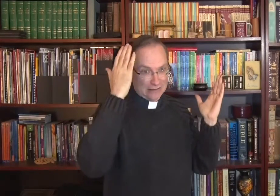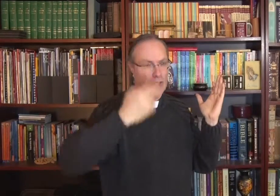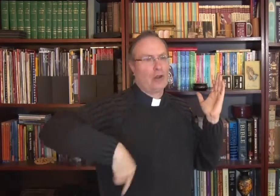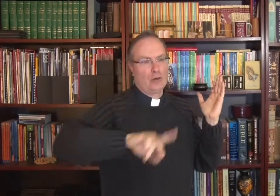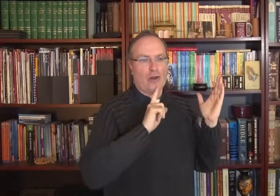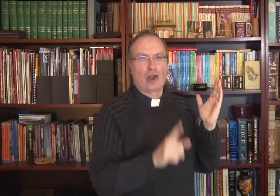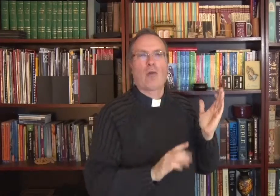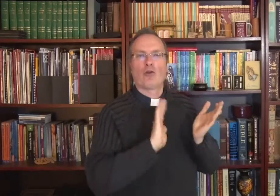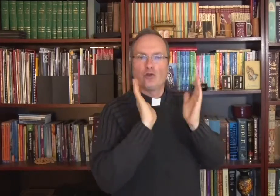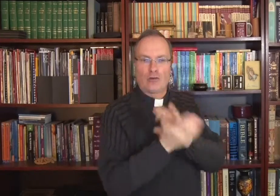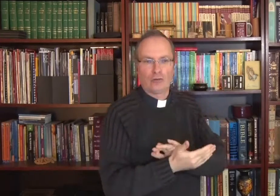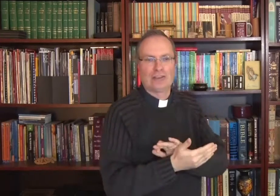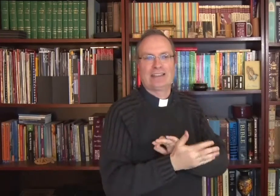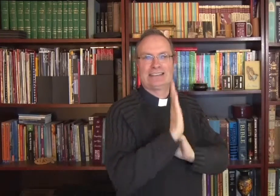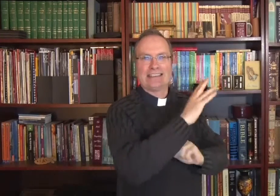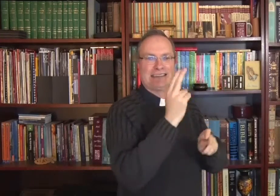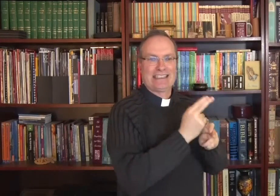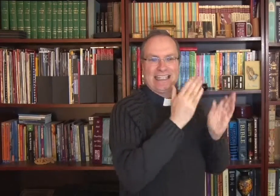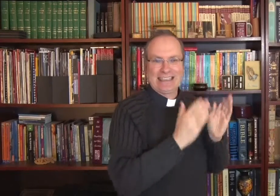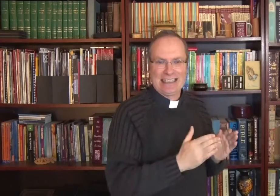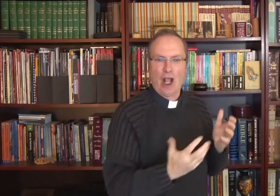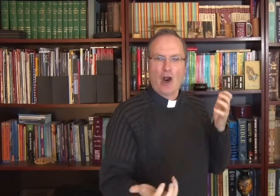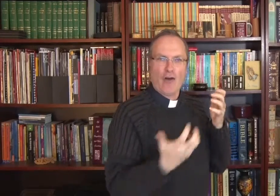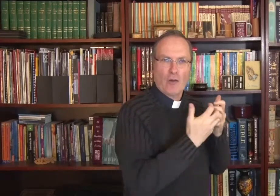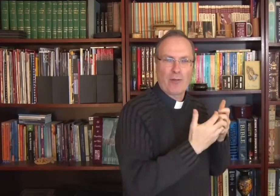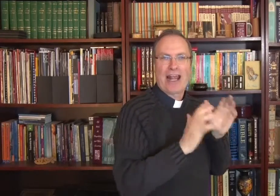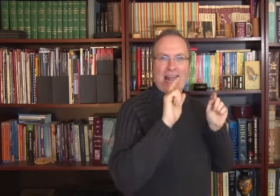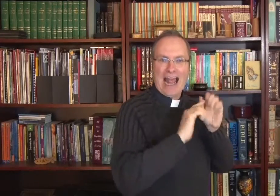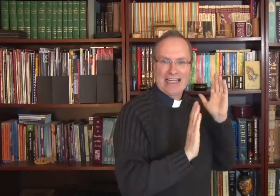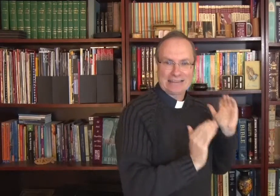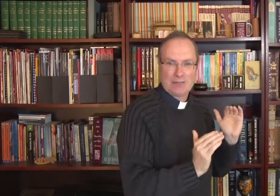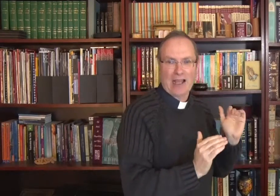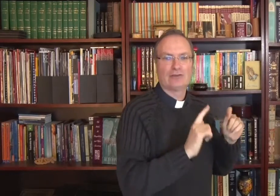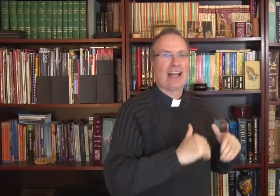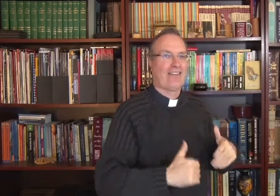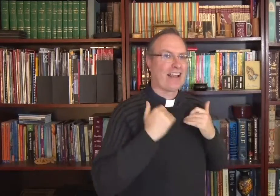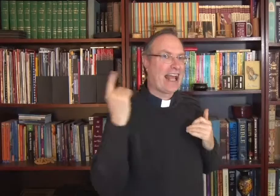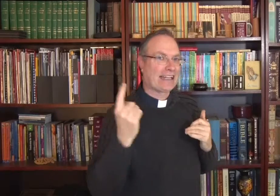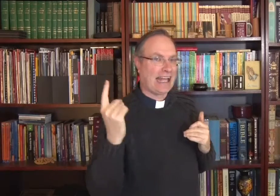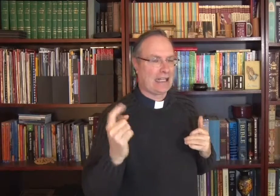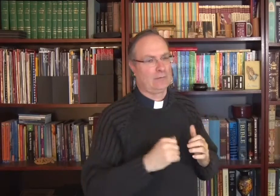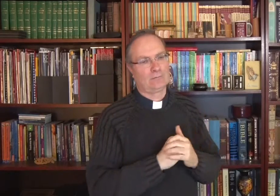nous sommes devenus ses héritiers conformément à l’espérance de la vie éternelle.